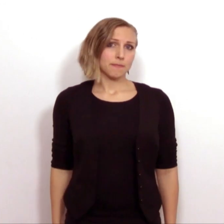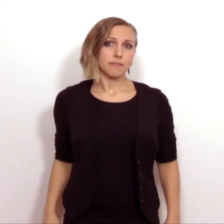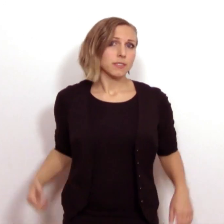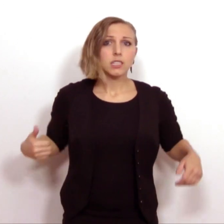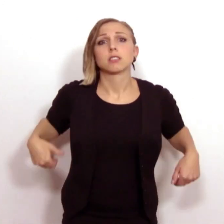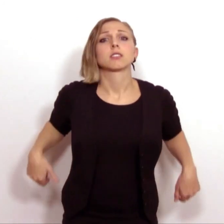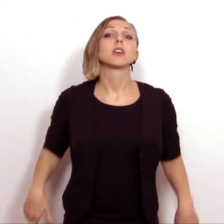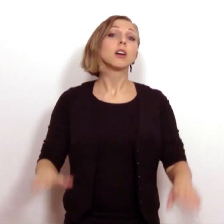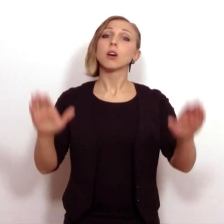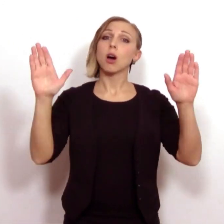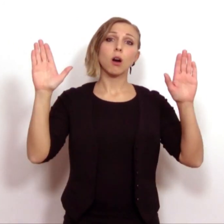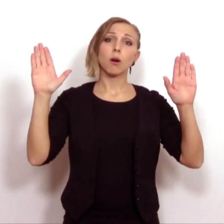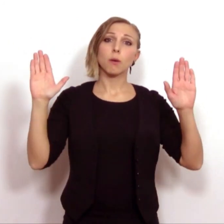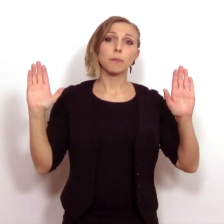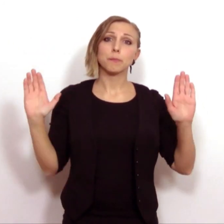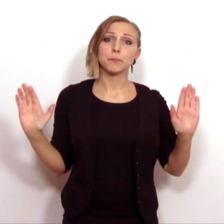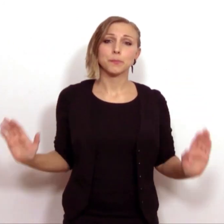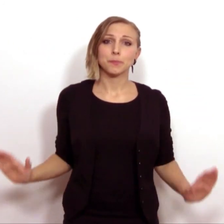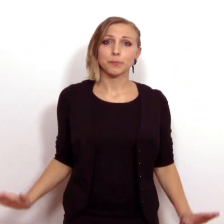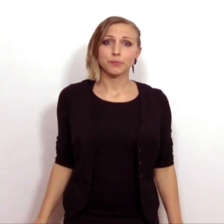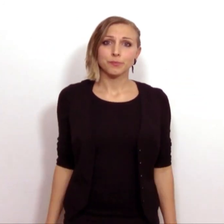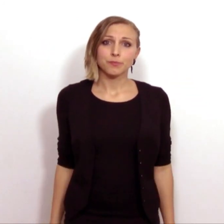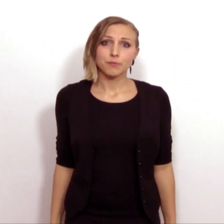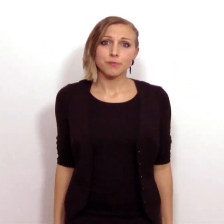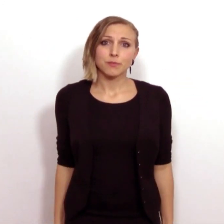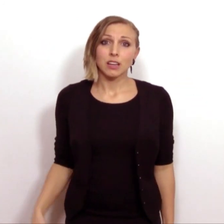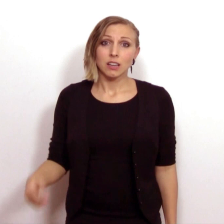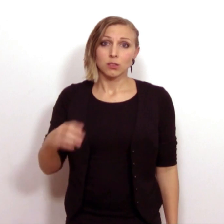Ge inte upp.